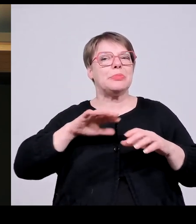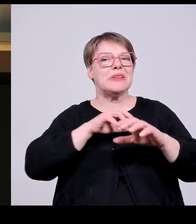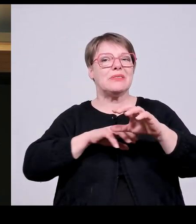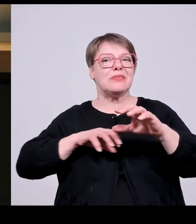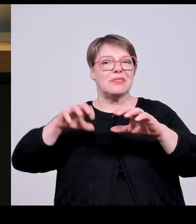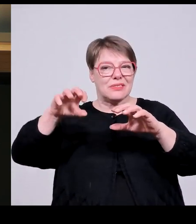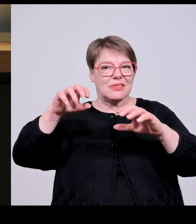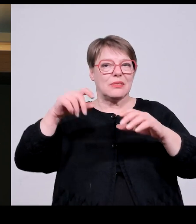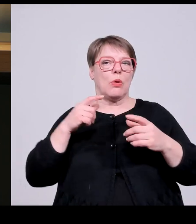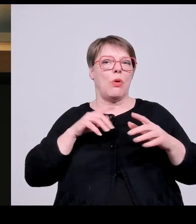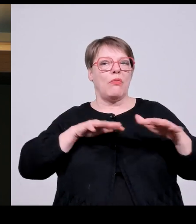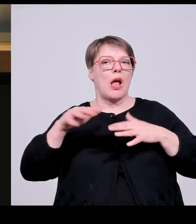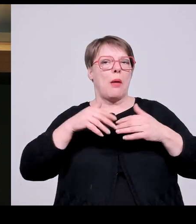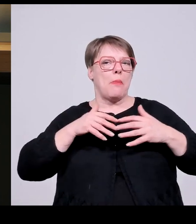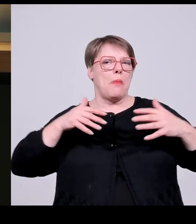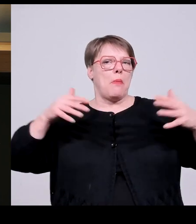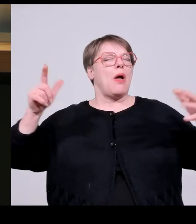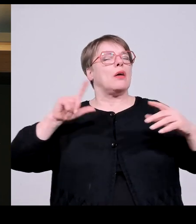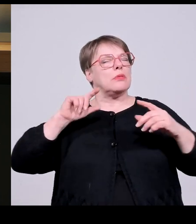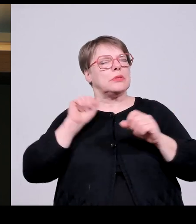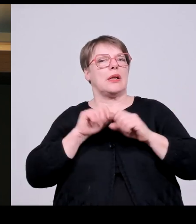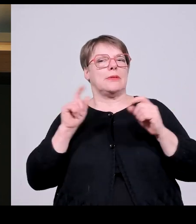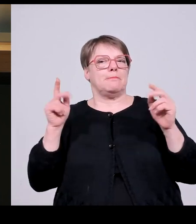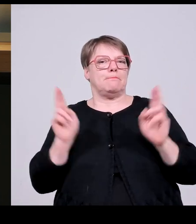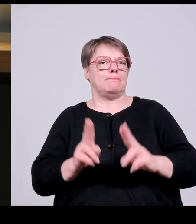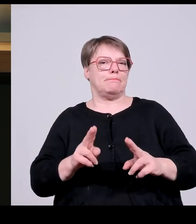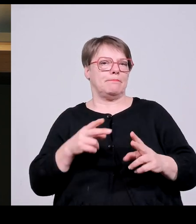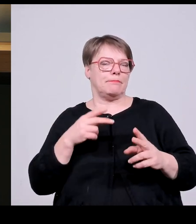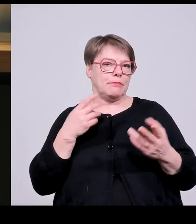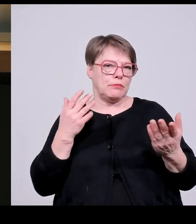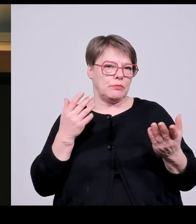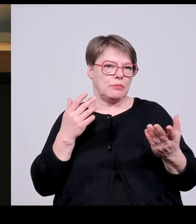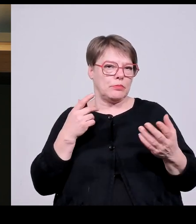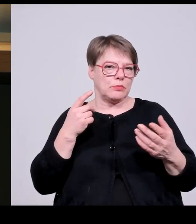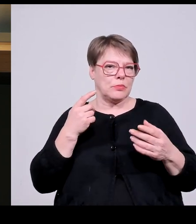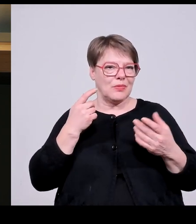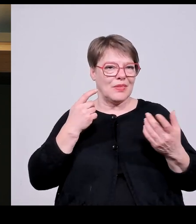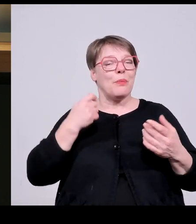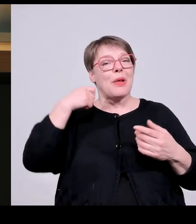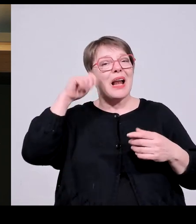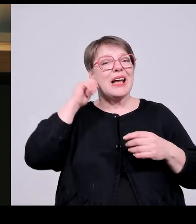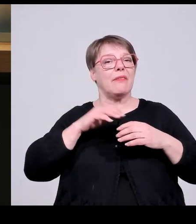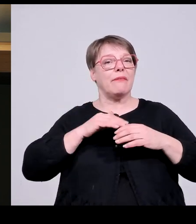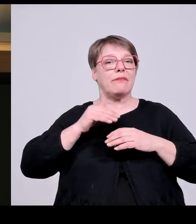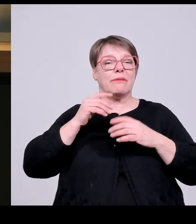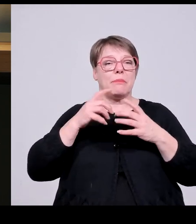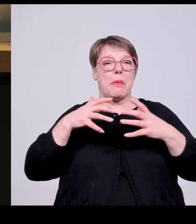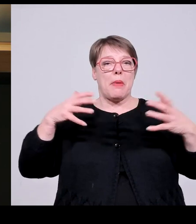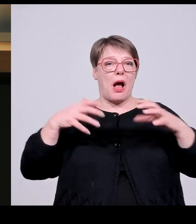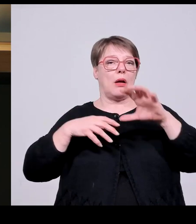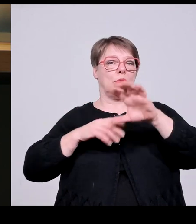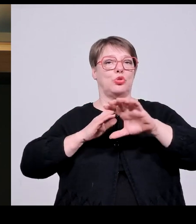Durch Unternehmen und Dienstleister. Die schaffen Arbeitsplätze, aber auch Wirtschaftsverkehr und Pendlers.